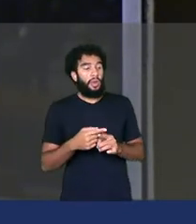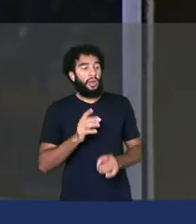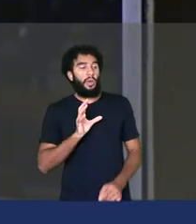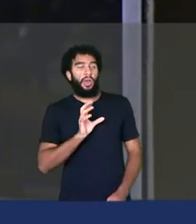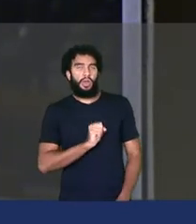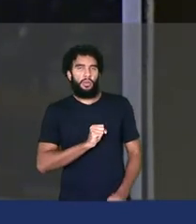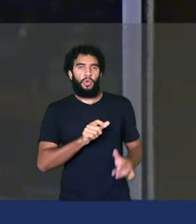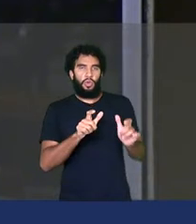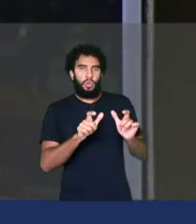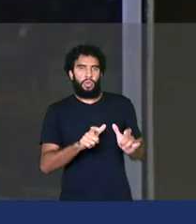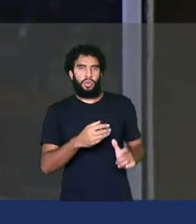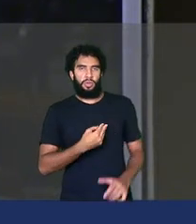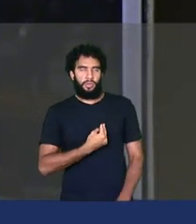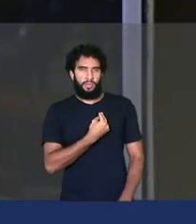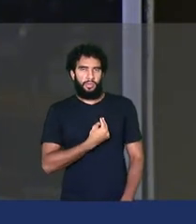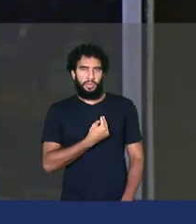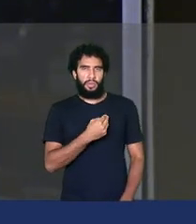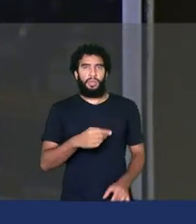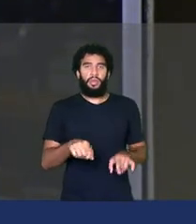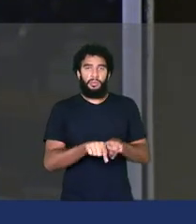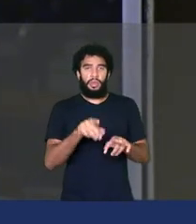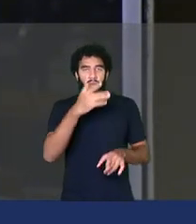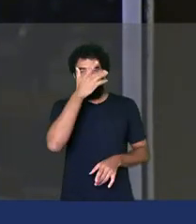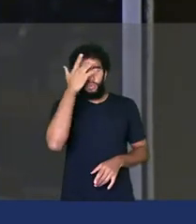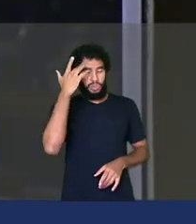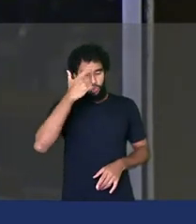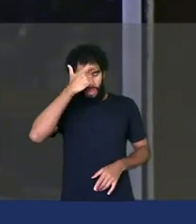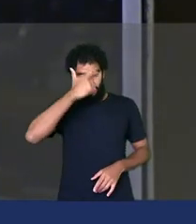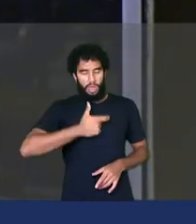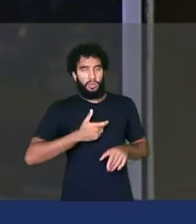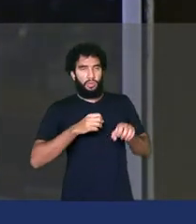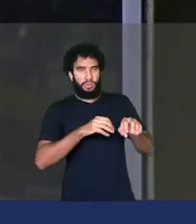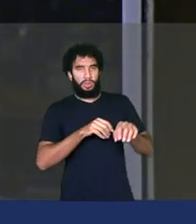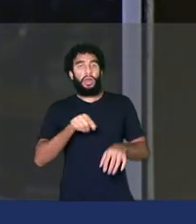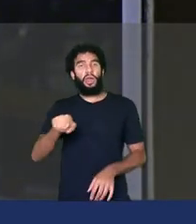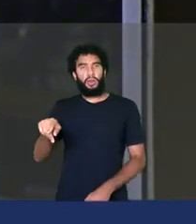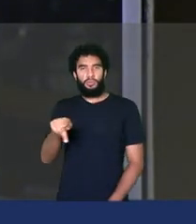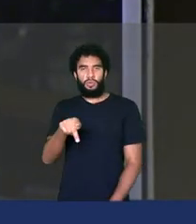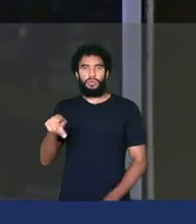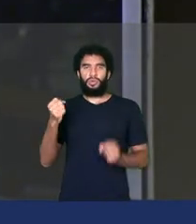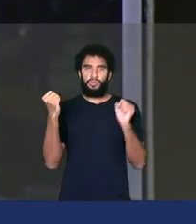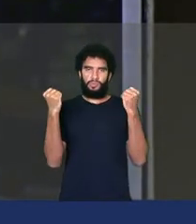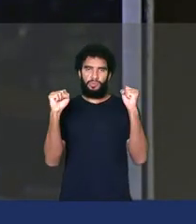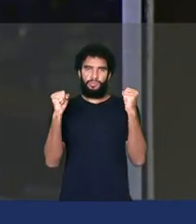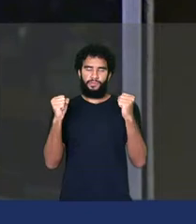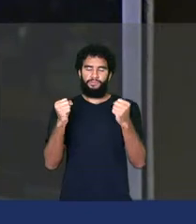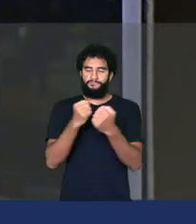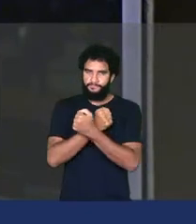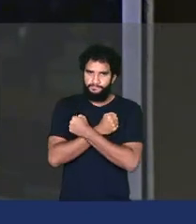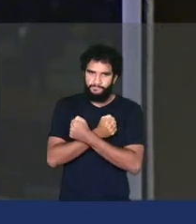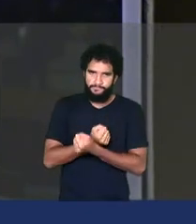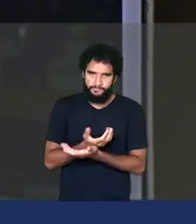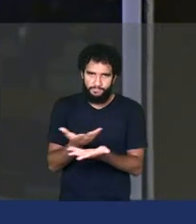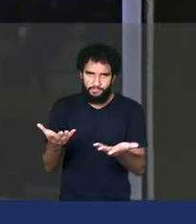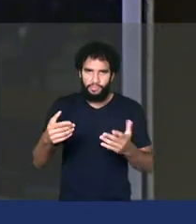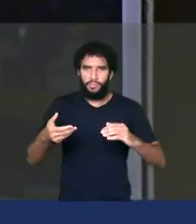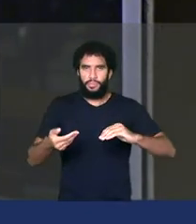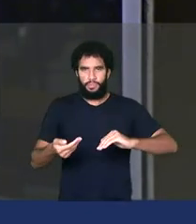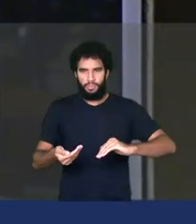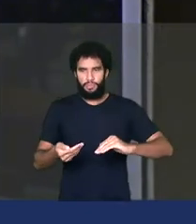IRAJÁ, BAIRROS DAIJ SENNTES E PERGUNTEI: POR QUE VOCÊ FAZ ISSO? PORQUE EU AMO O LUGAR QUE MORO E AS PESSOAS. PROFESSOR JOSÉPAULO, DIRETO